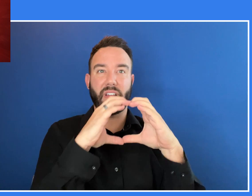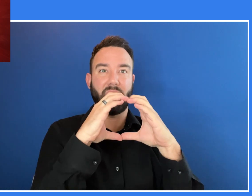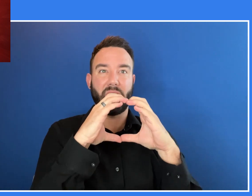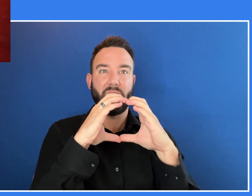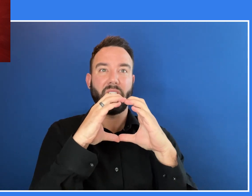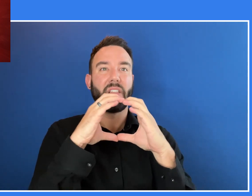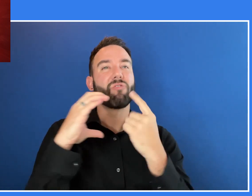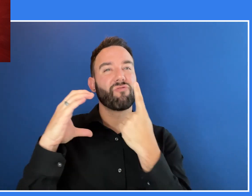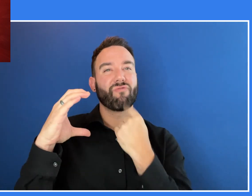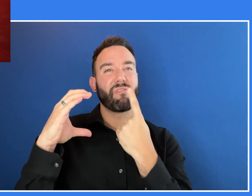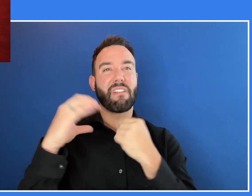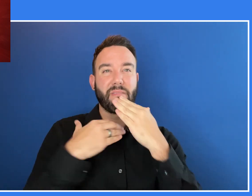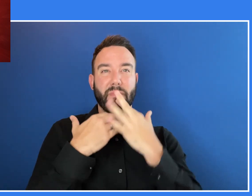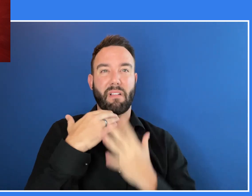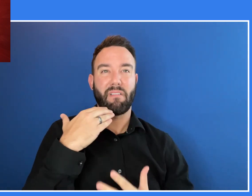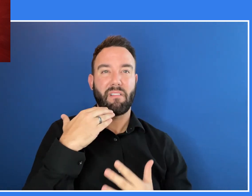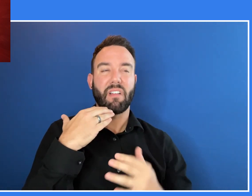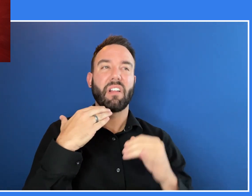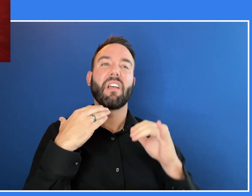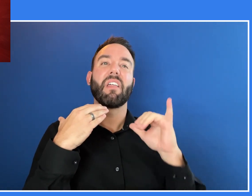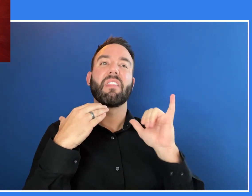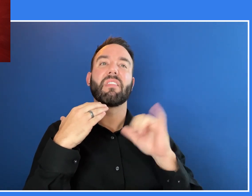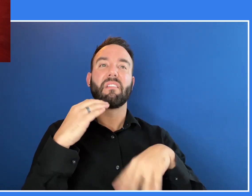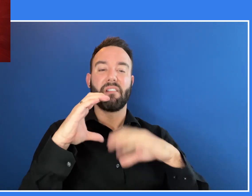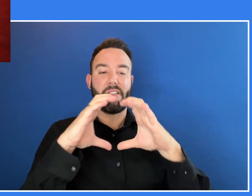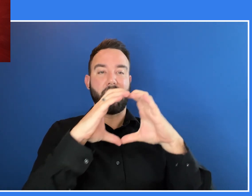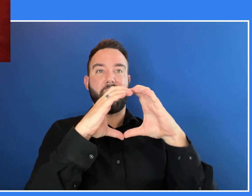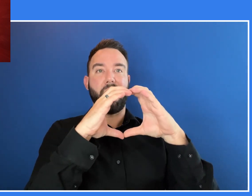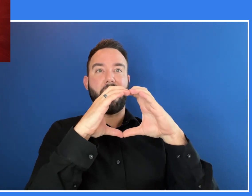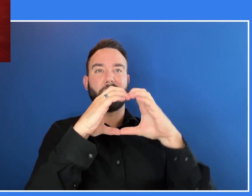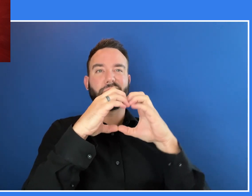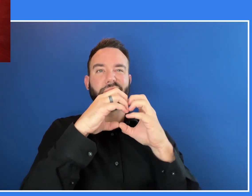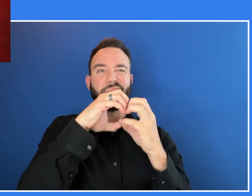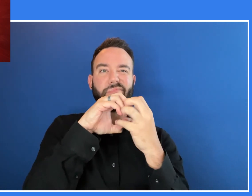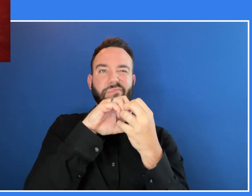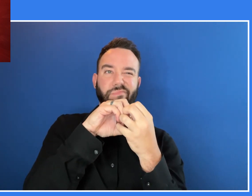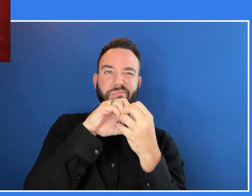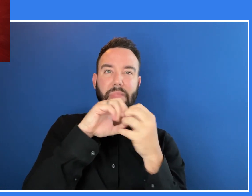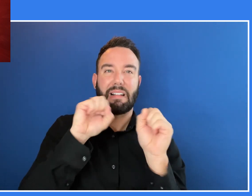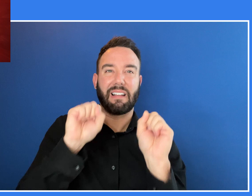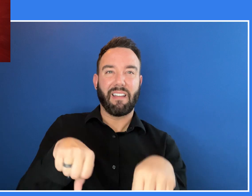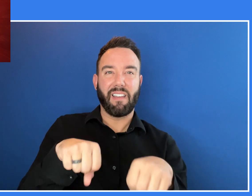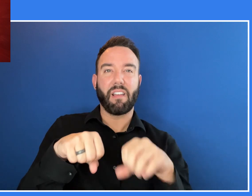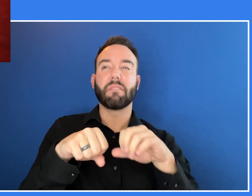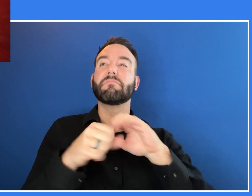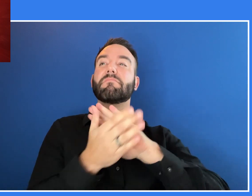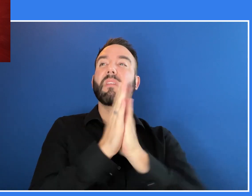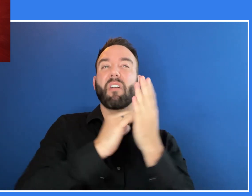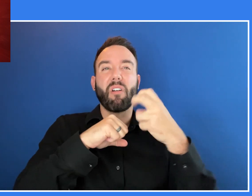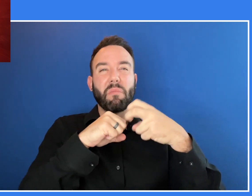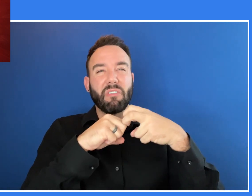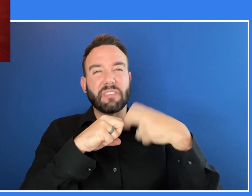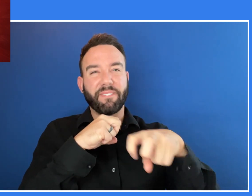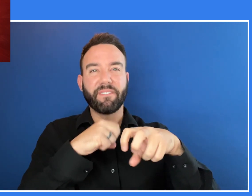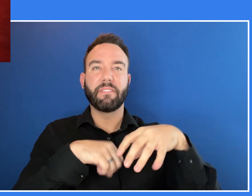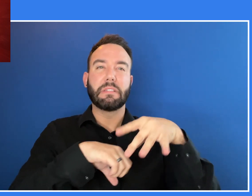que afecta principalmente a las personas de raza negra, está asociada a una expectativa de vida más corta